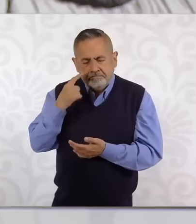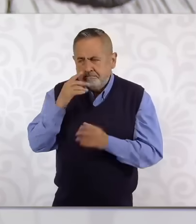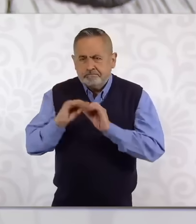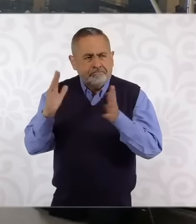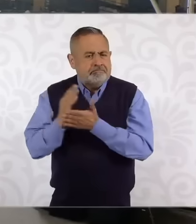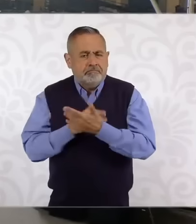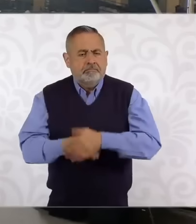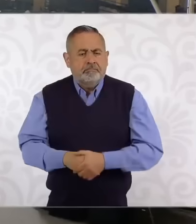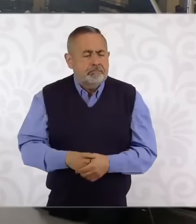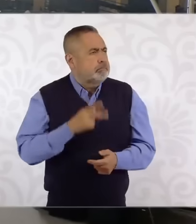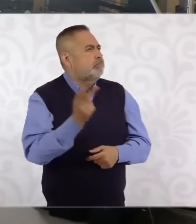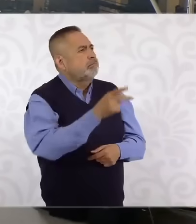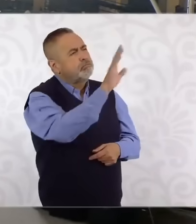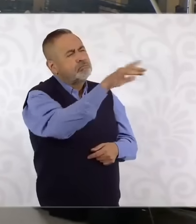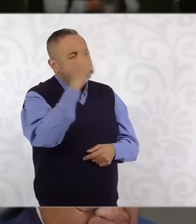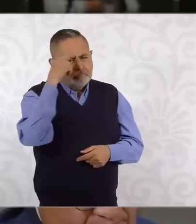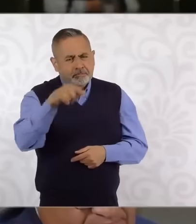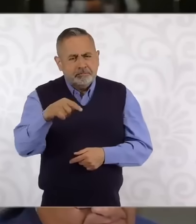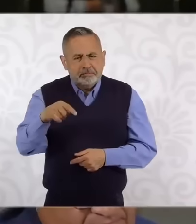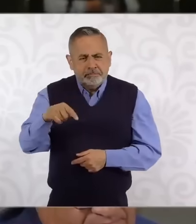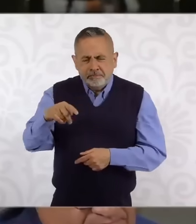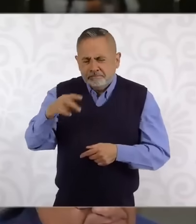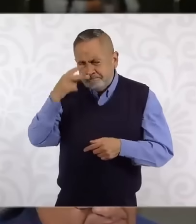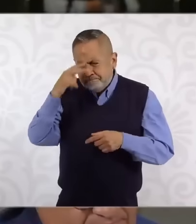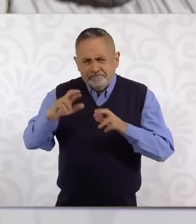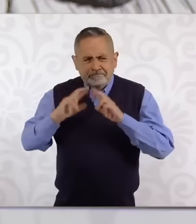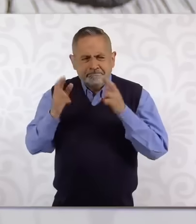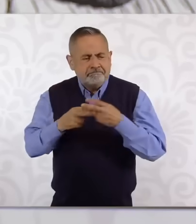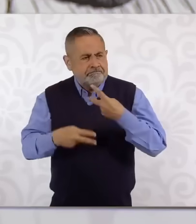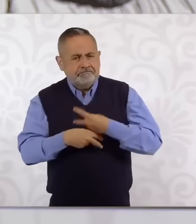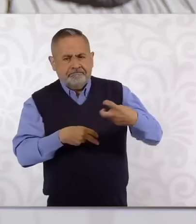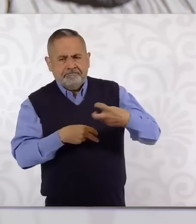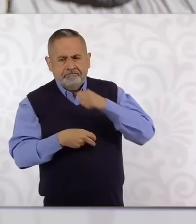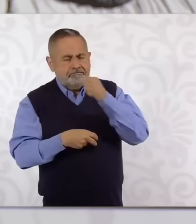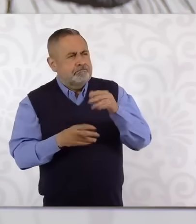¿cómo interpreta esta reunión? México fue invitado. No, no fuimos invitados, pero